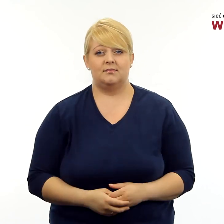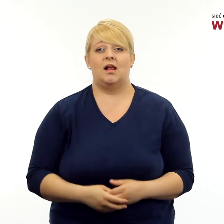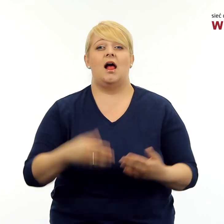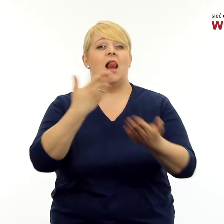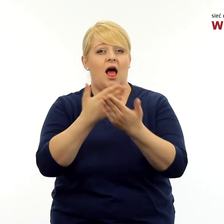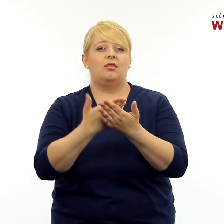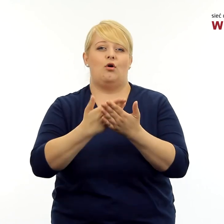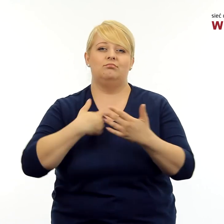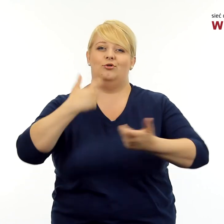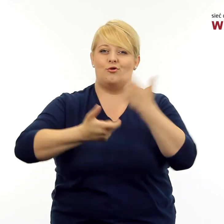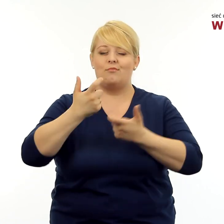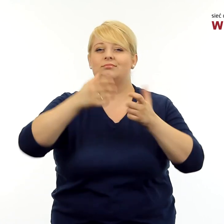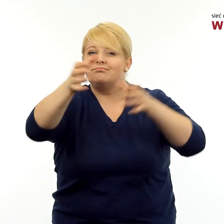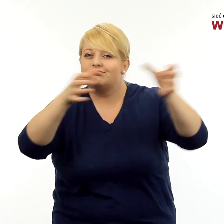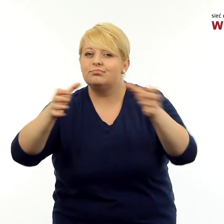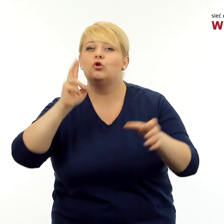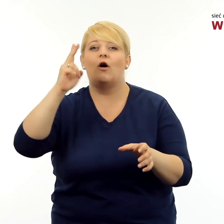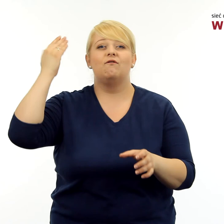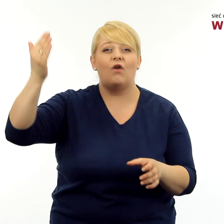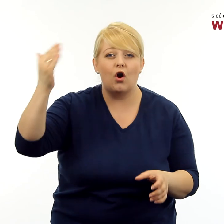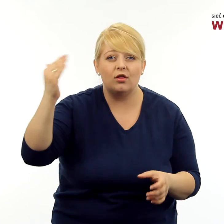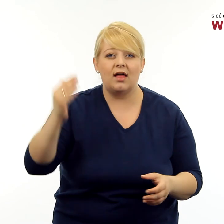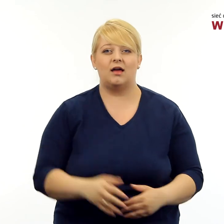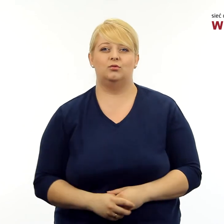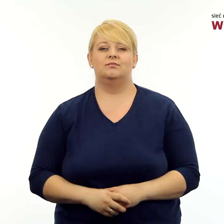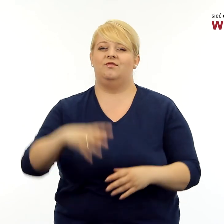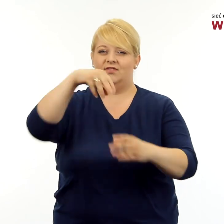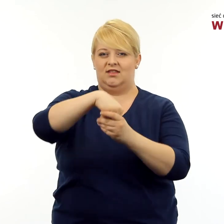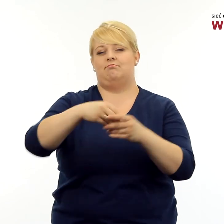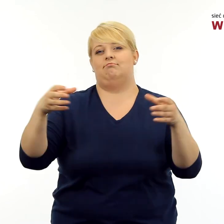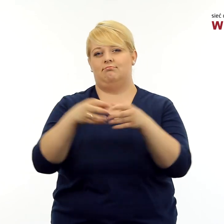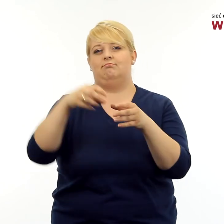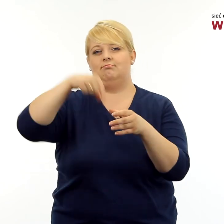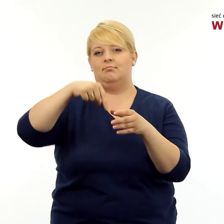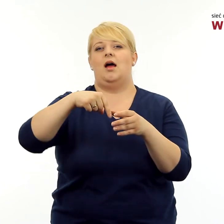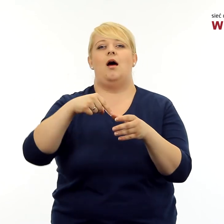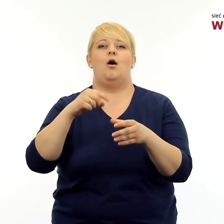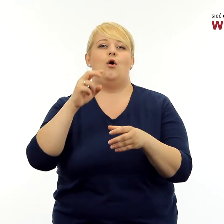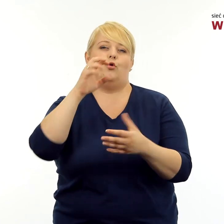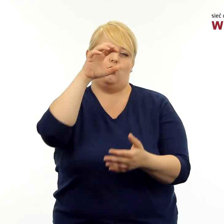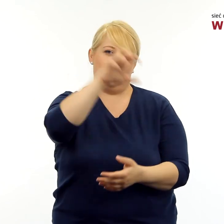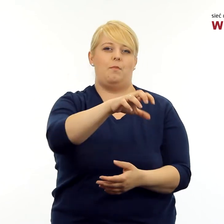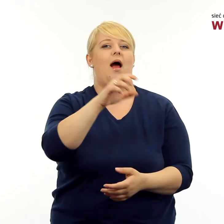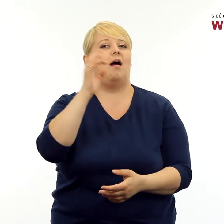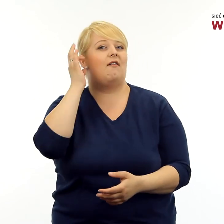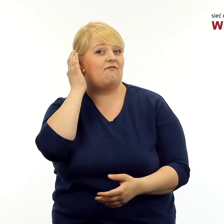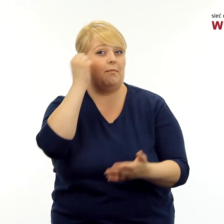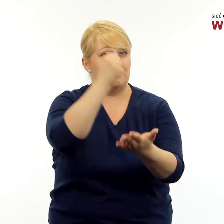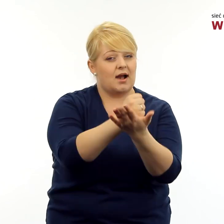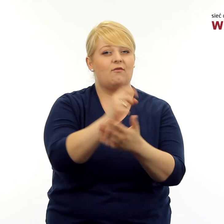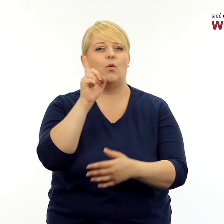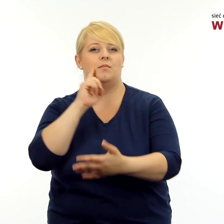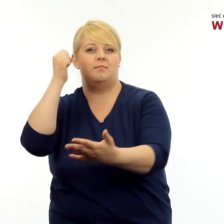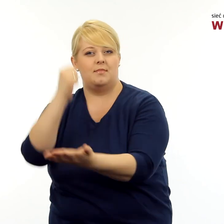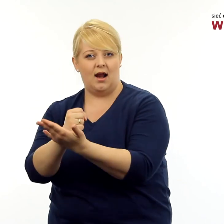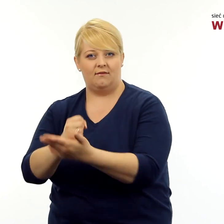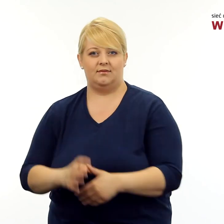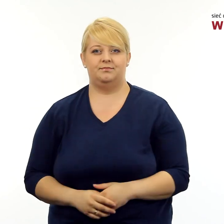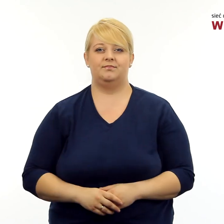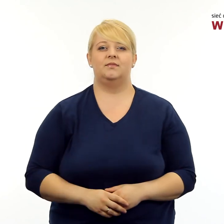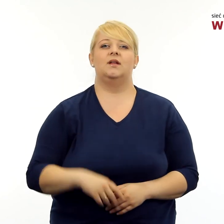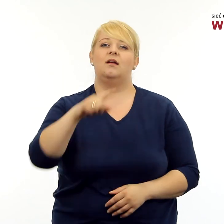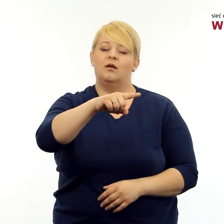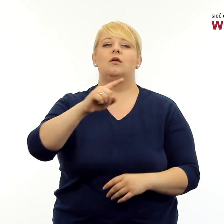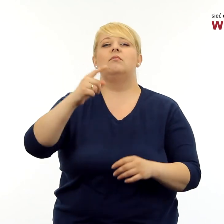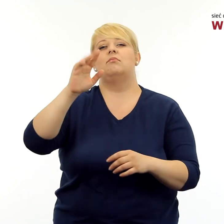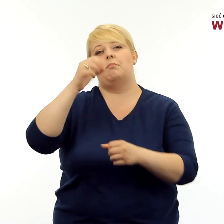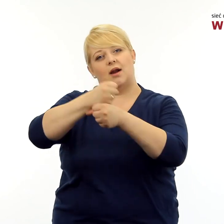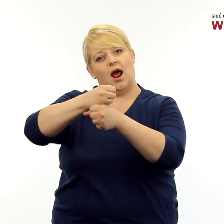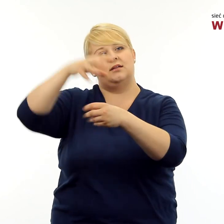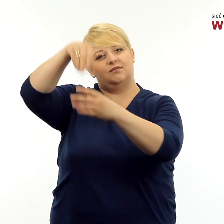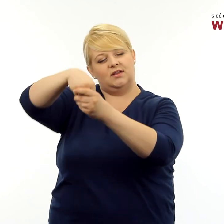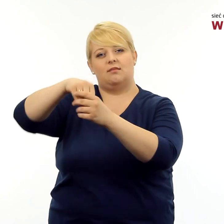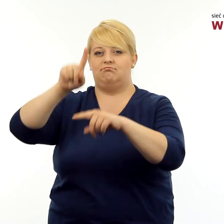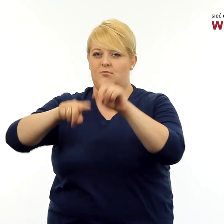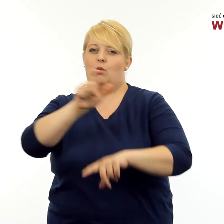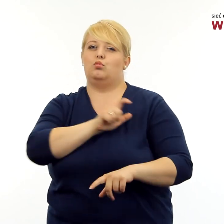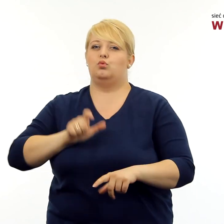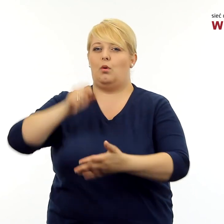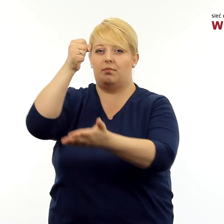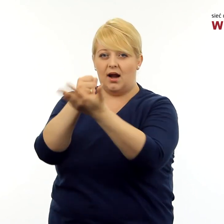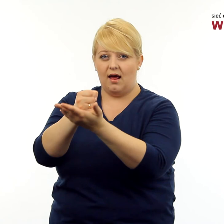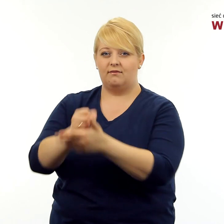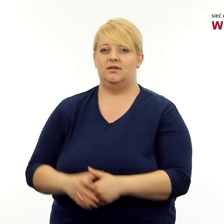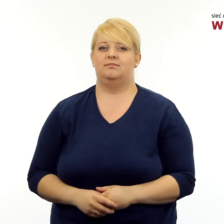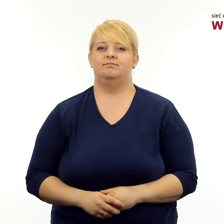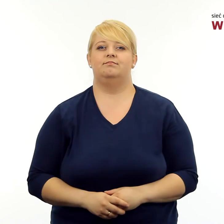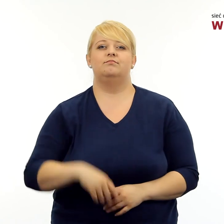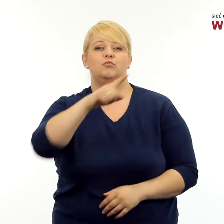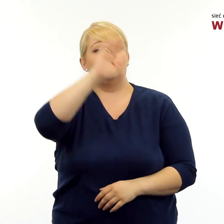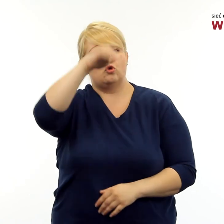Dlatego budujemy wolontarystyczny korpus prawniczek i prawników z kancelarii prawnych,